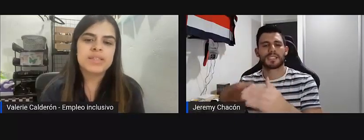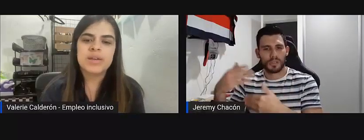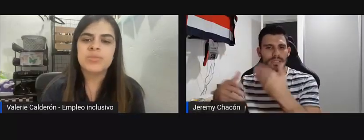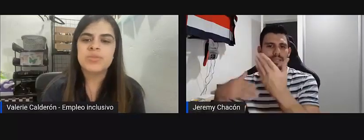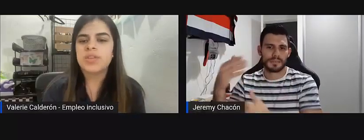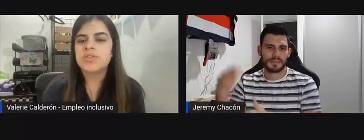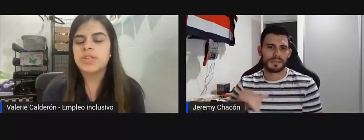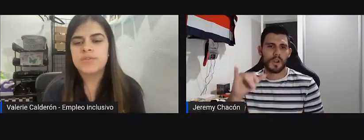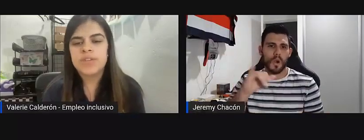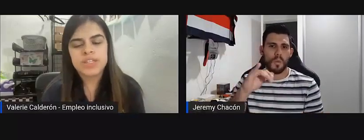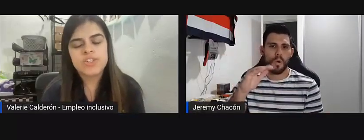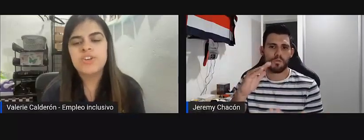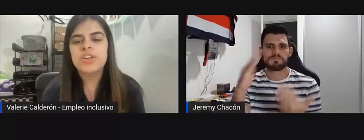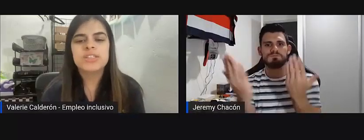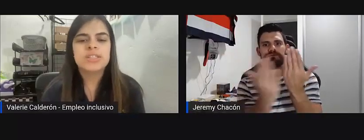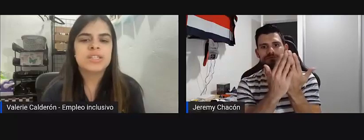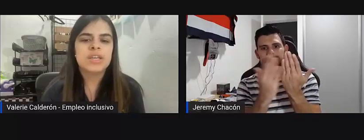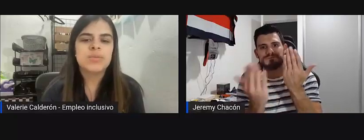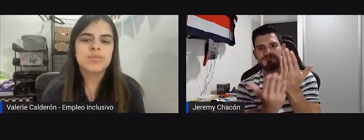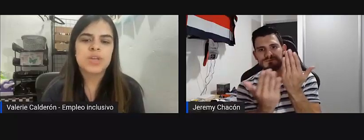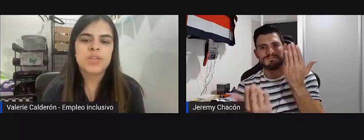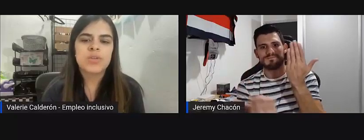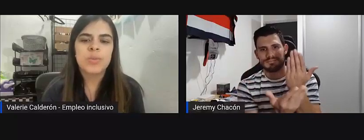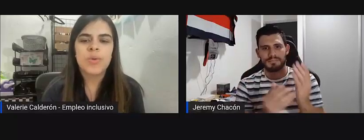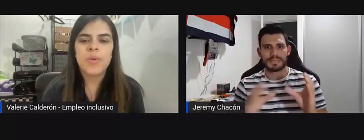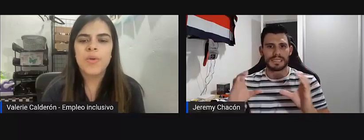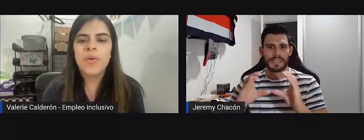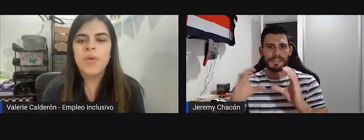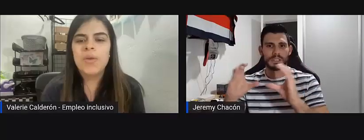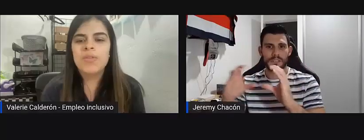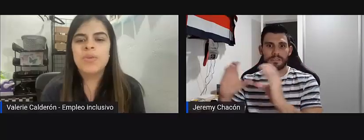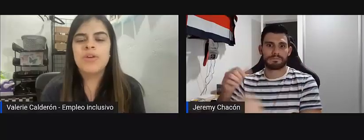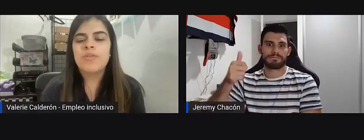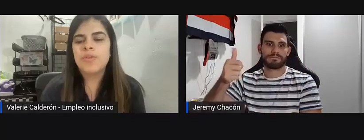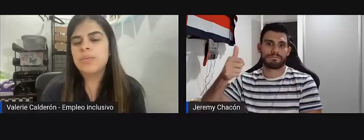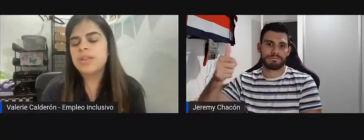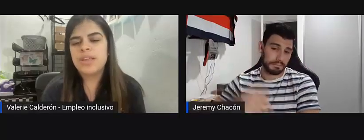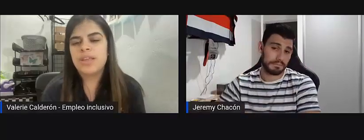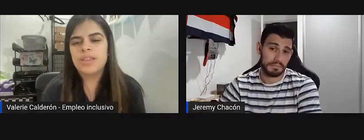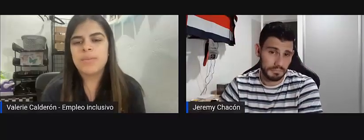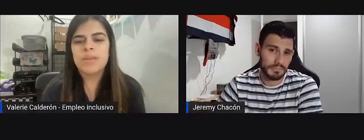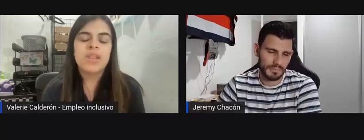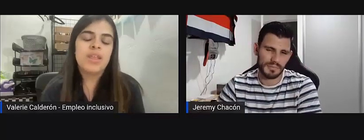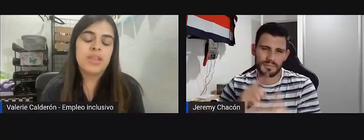que sigan buscando certificaciones que sigan buscando como nuevas formas de de aprender Y